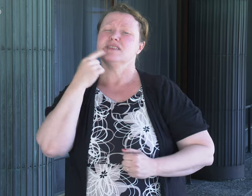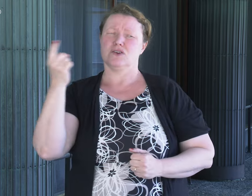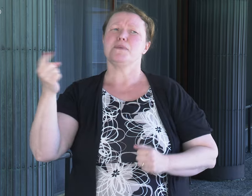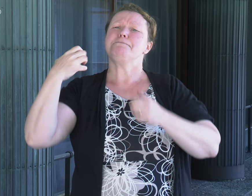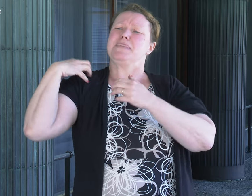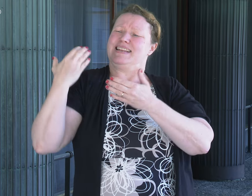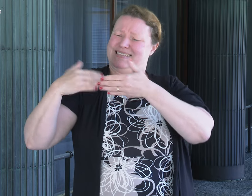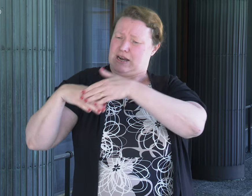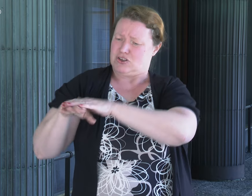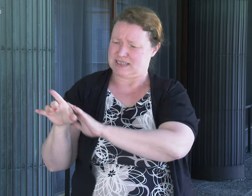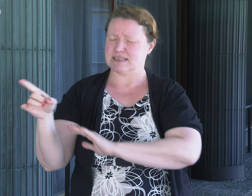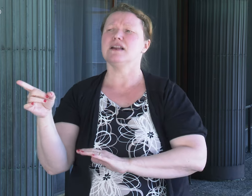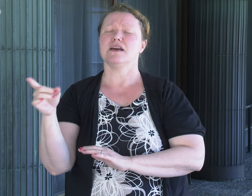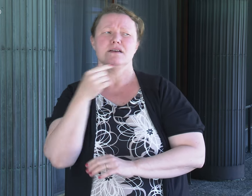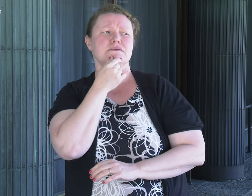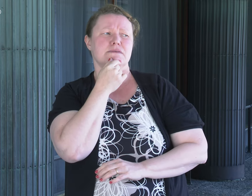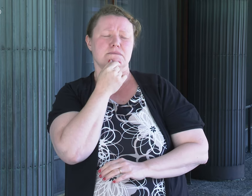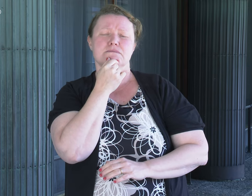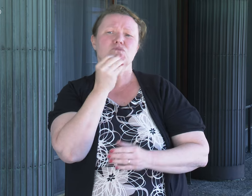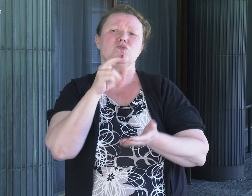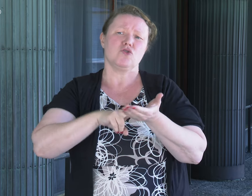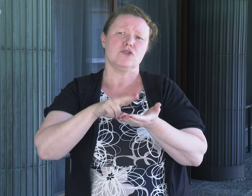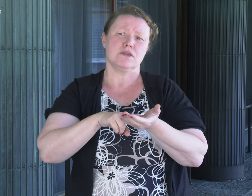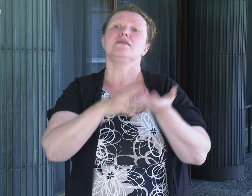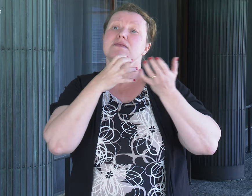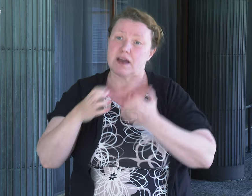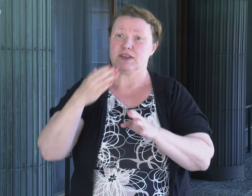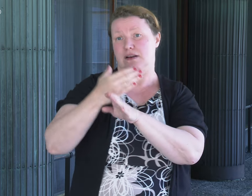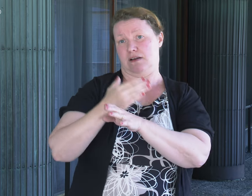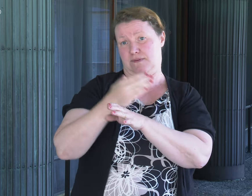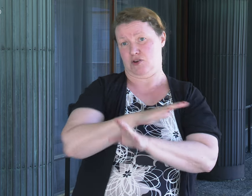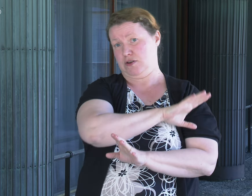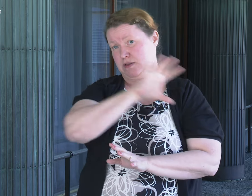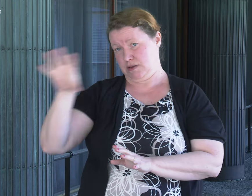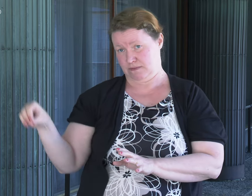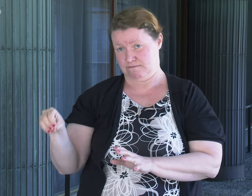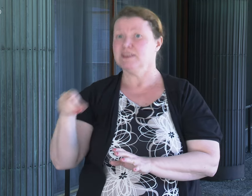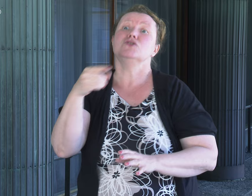joka totesi, että ministeriössä ollaan kyllä huomattu kokonaiskatsauksen tarve.